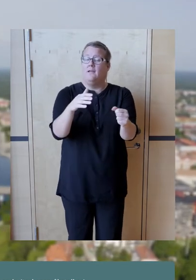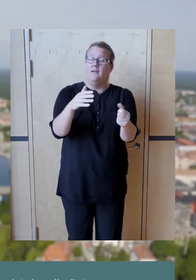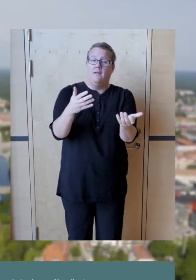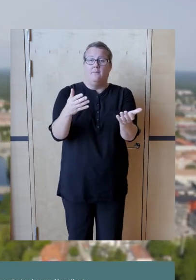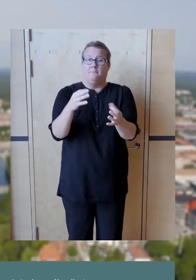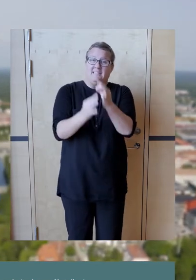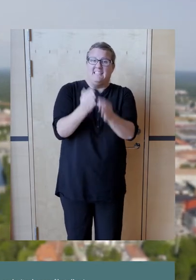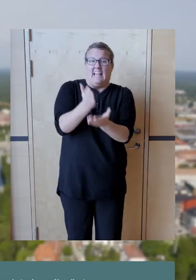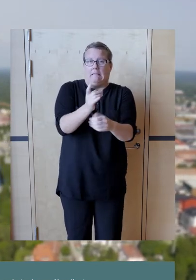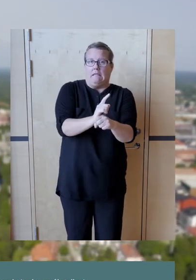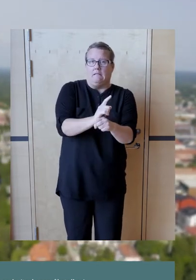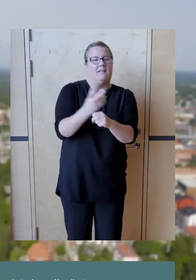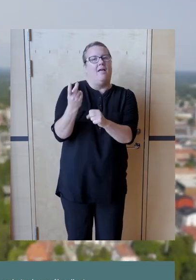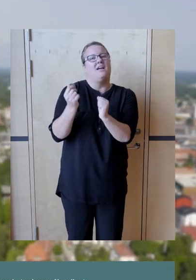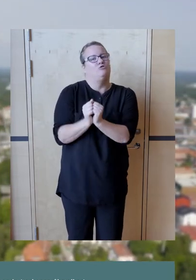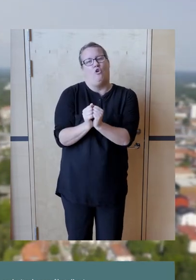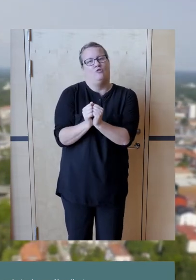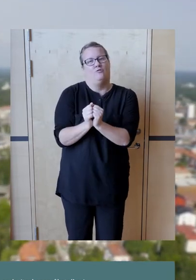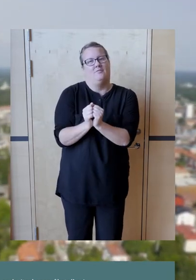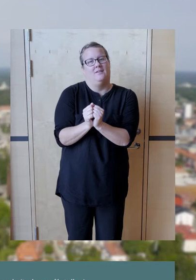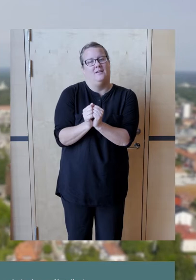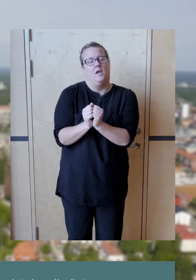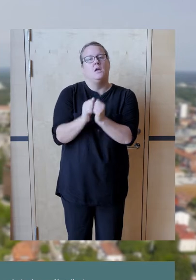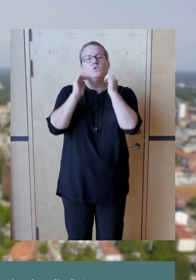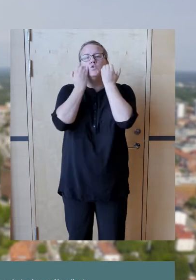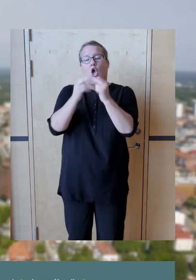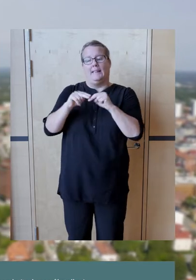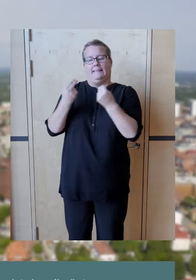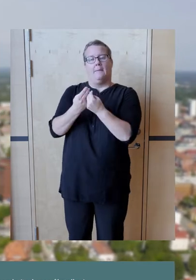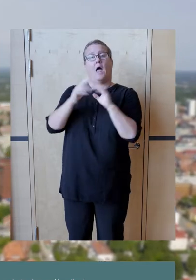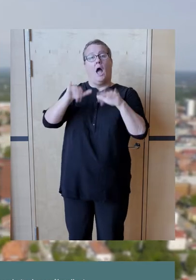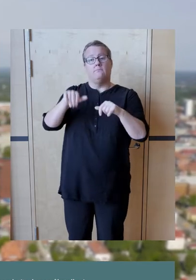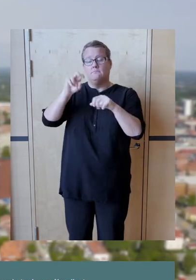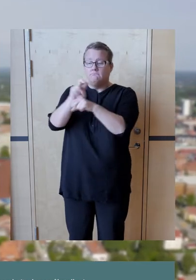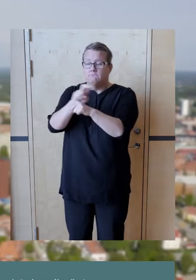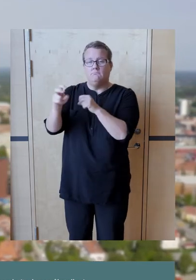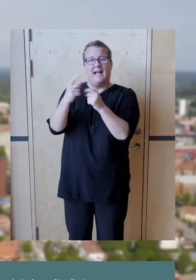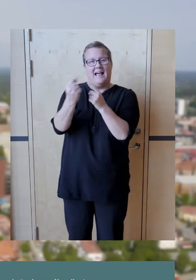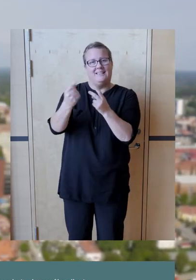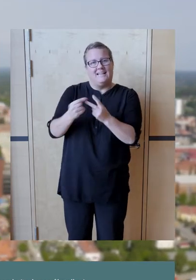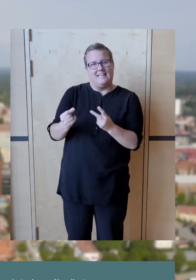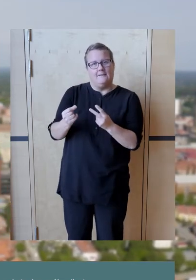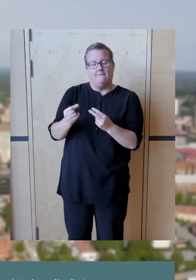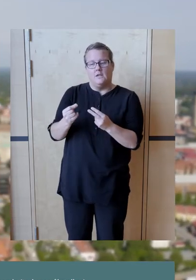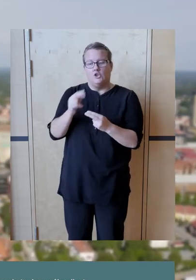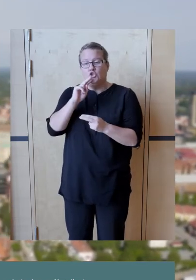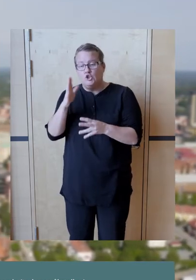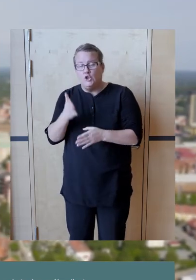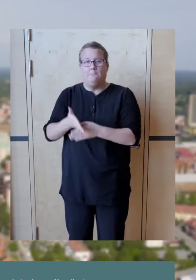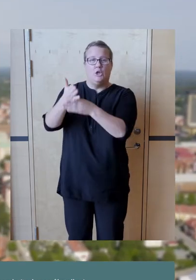Socialnämnden har ju sedan tidigare tittat på alternativ till ett till nybyggda Boendeplatser så sent som